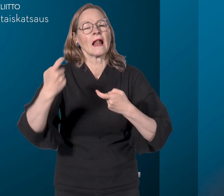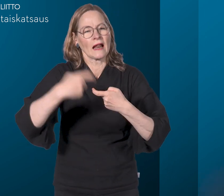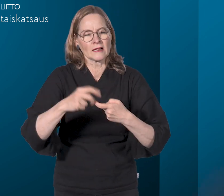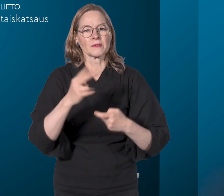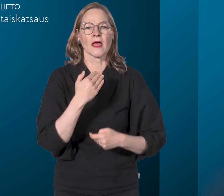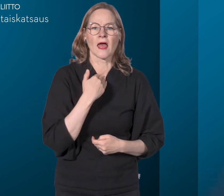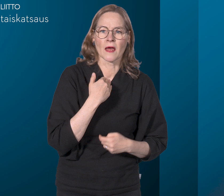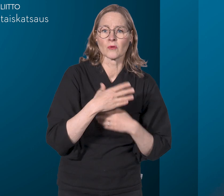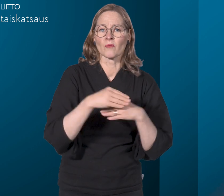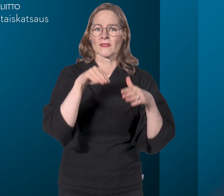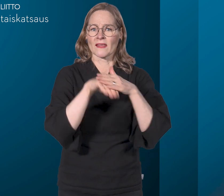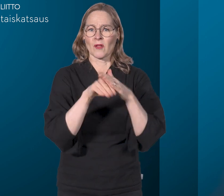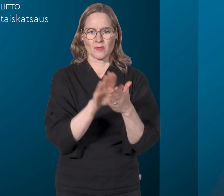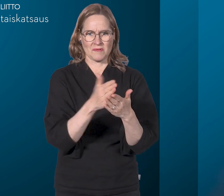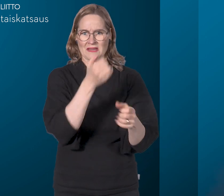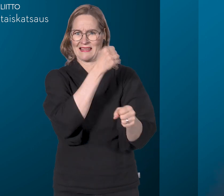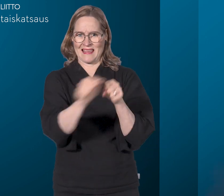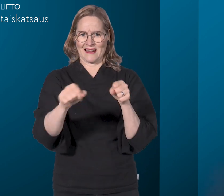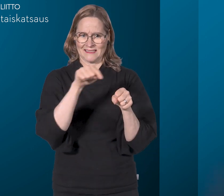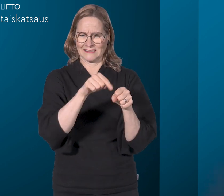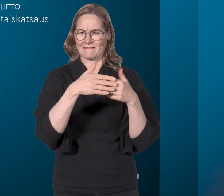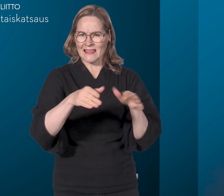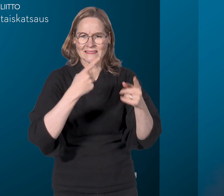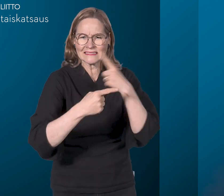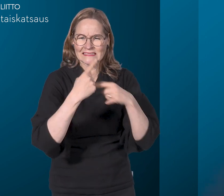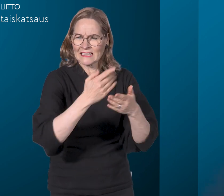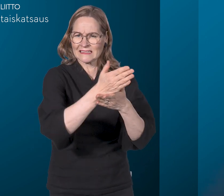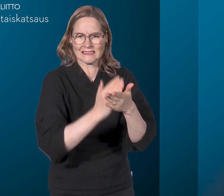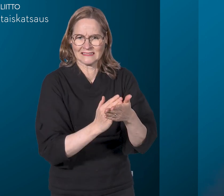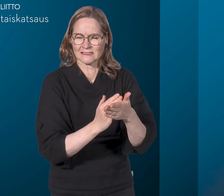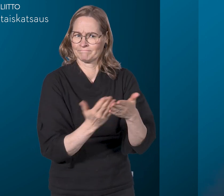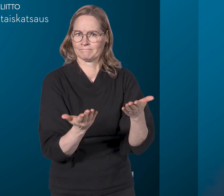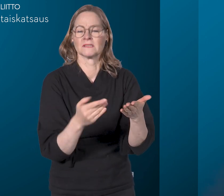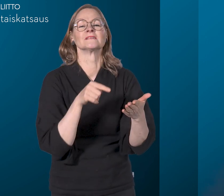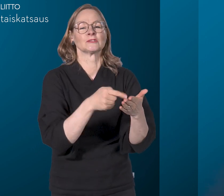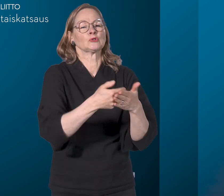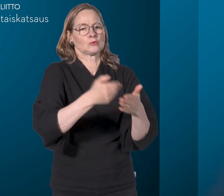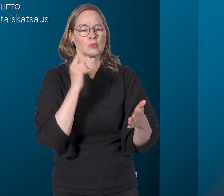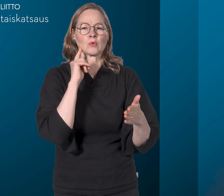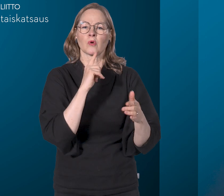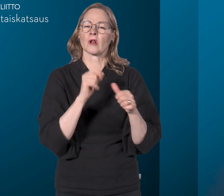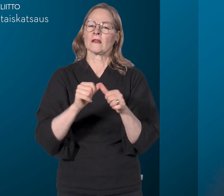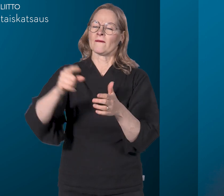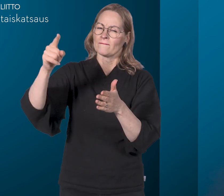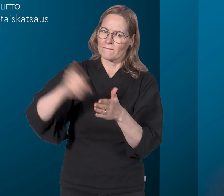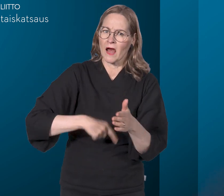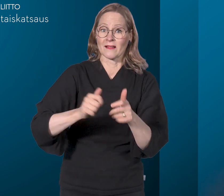ääni- ja kuvatallenteiden tulkkauskiellosta on siis yhä kesken, - ja tästä johtuen Kuurojen Liitto vaatiikin, -